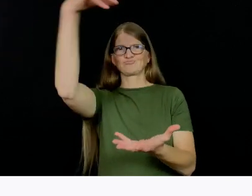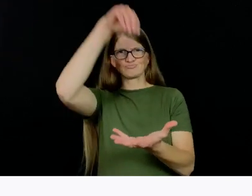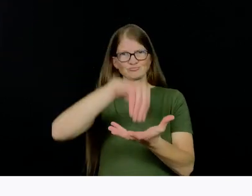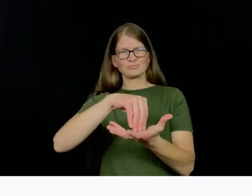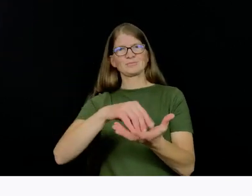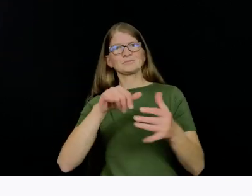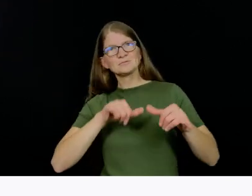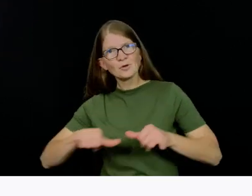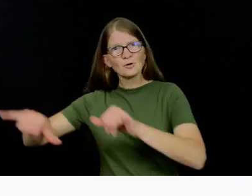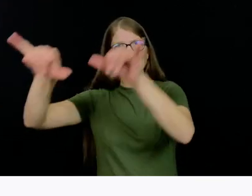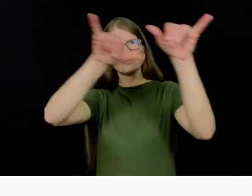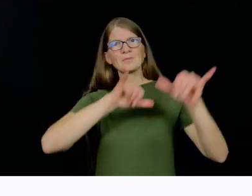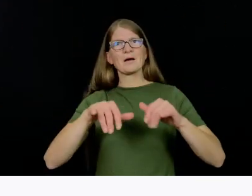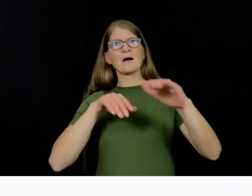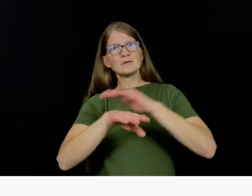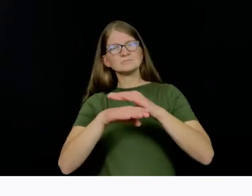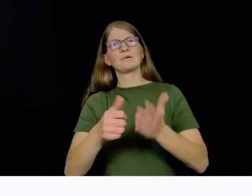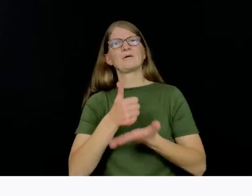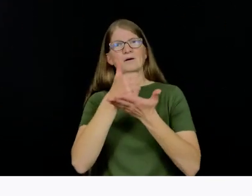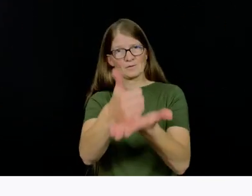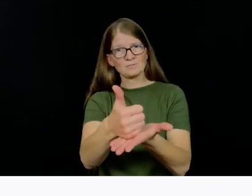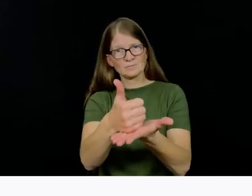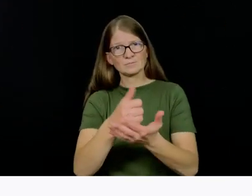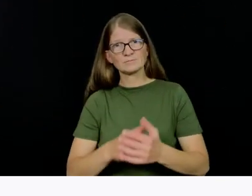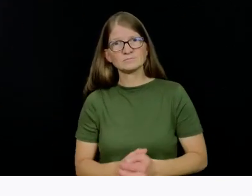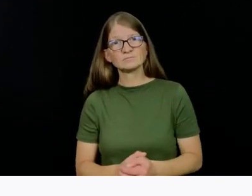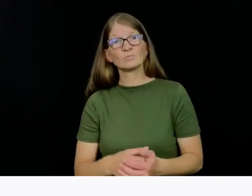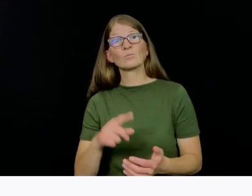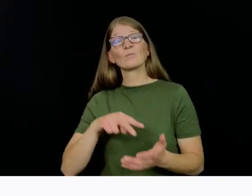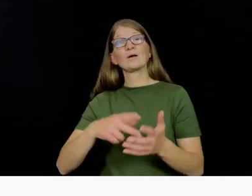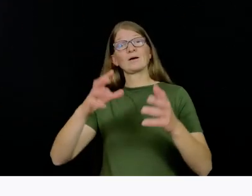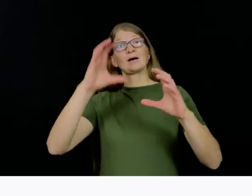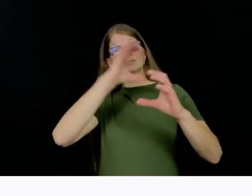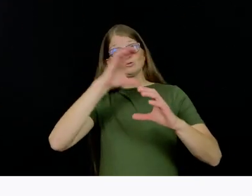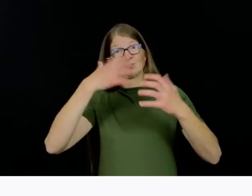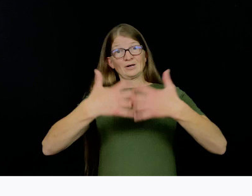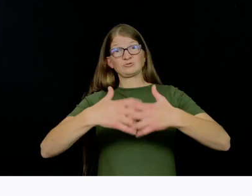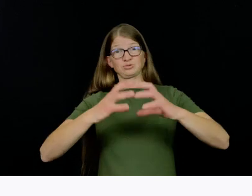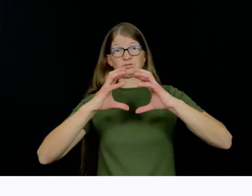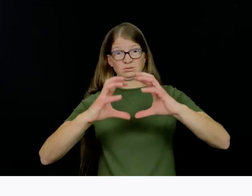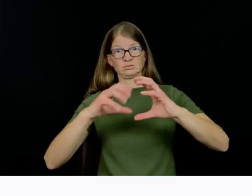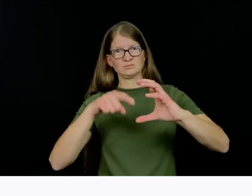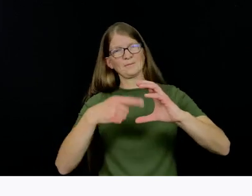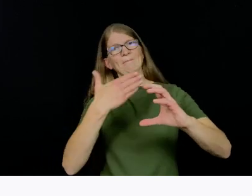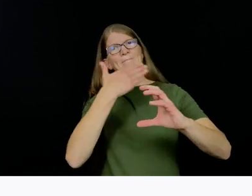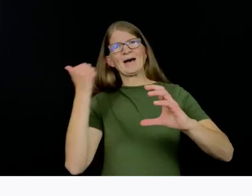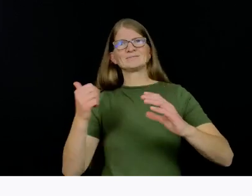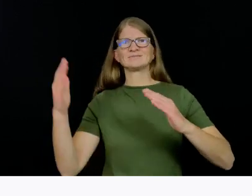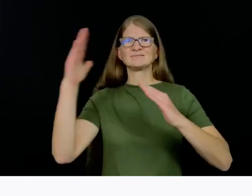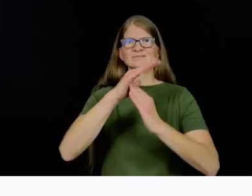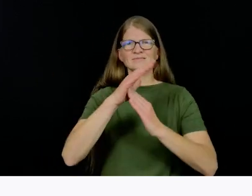بناء أفضل محرك بحث يُعد مشكلة صعبة للغاية مشكلة عملتُ عليها شخصيًا